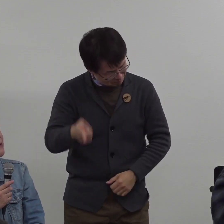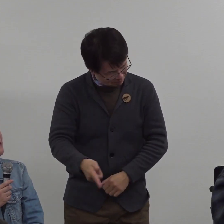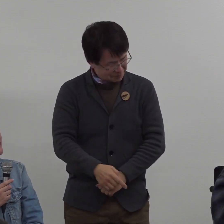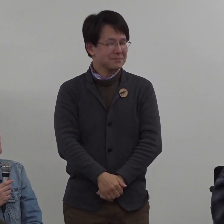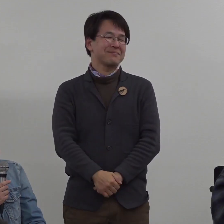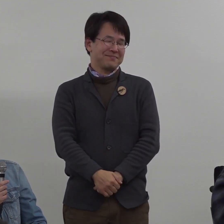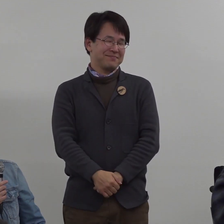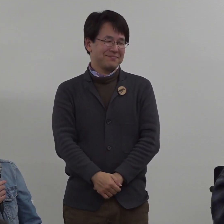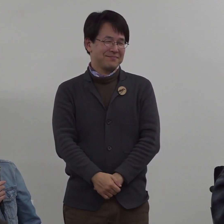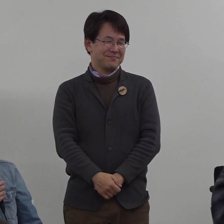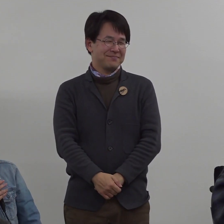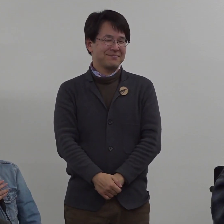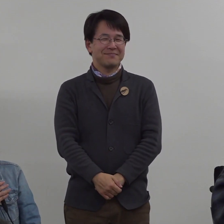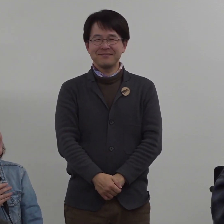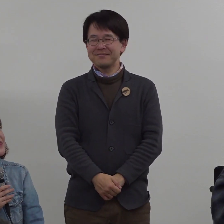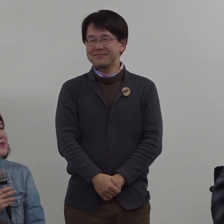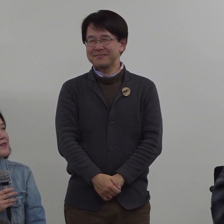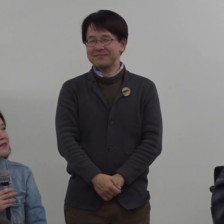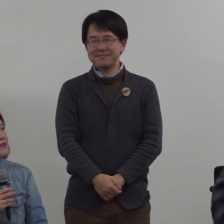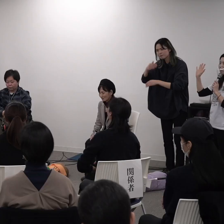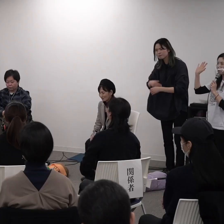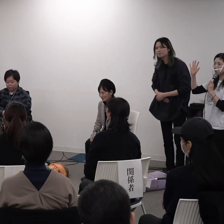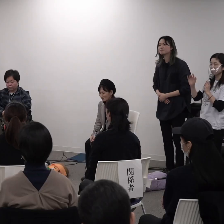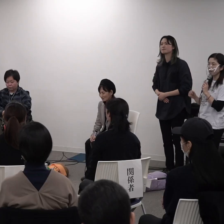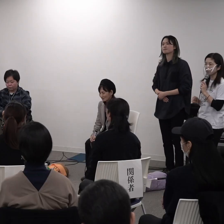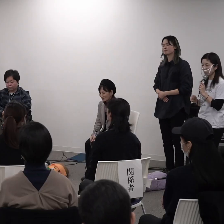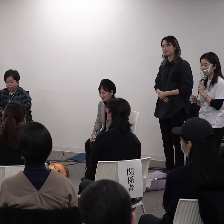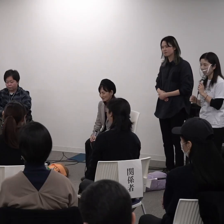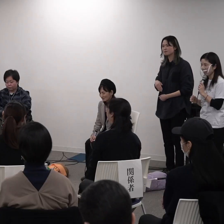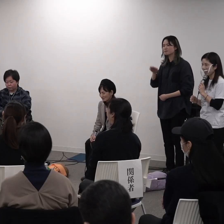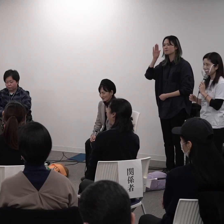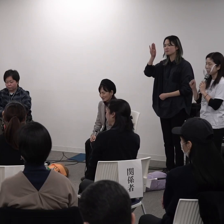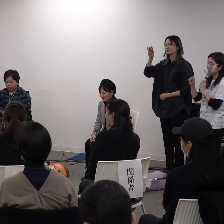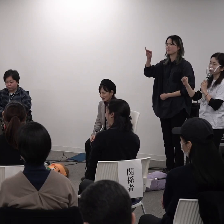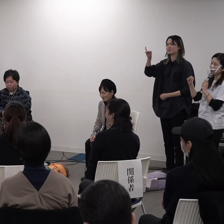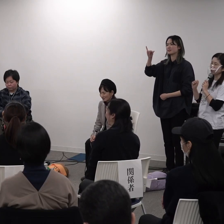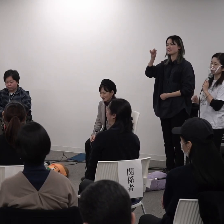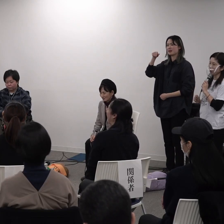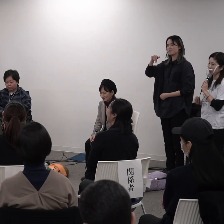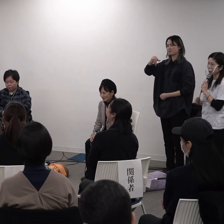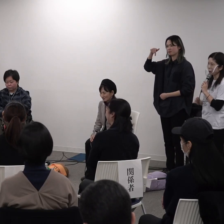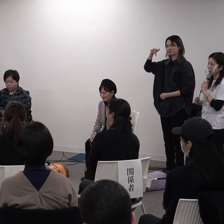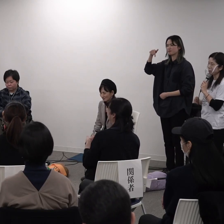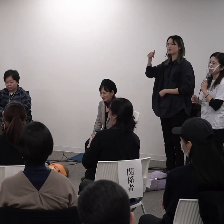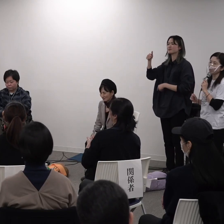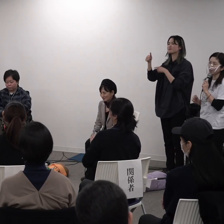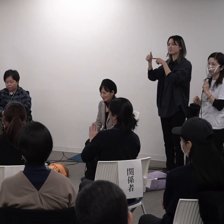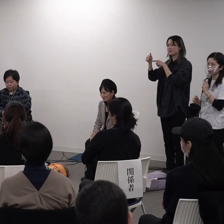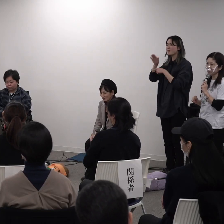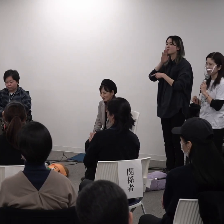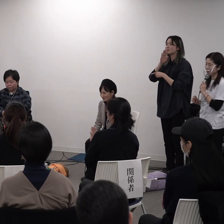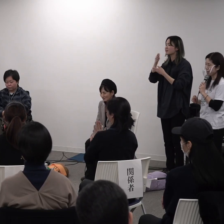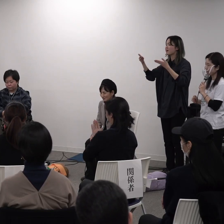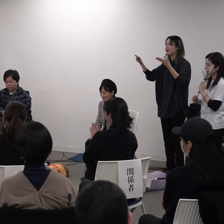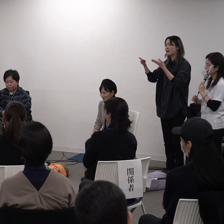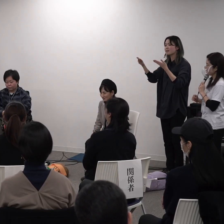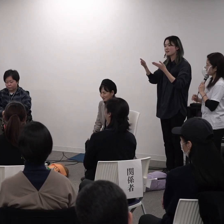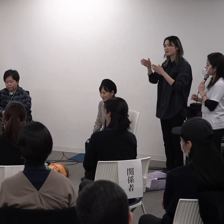橋爪）はいありがとうございます またねチャンプ君にも後で実際のお仕事を見せてもらおうと思います